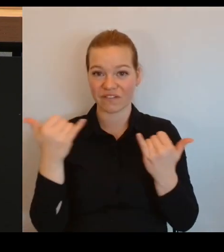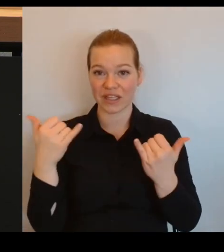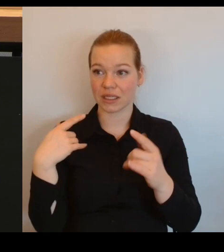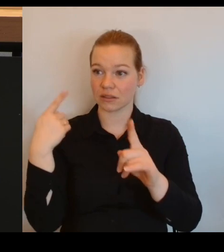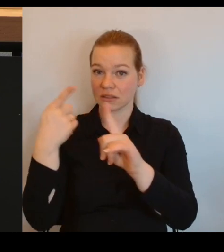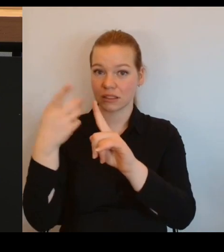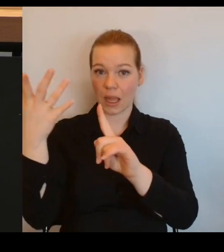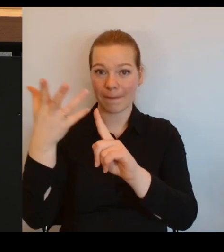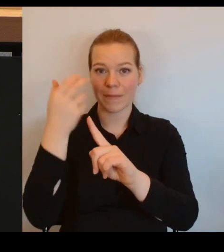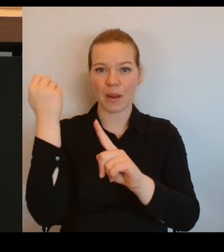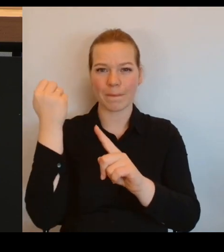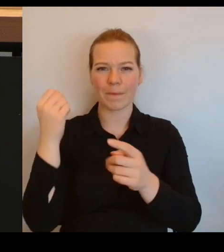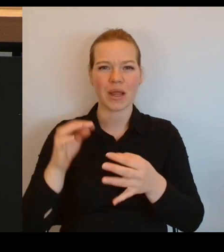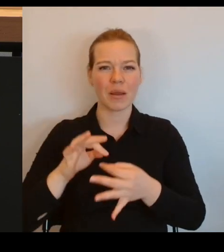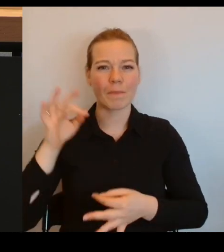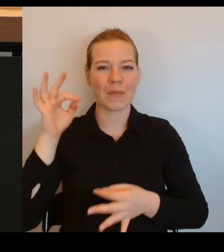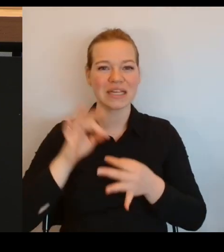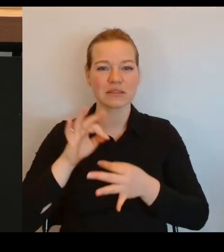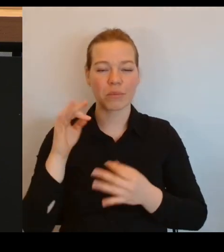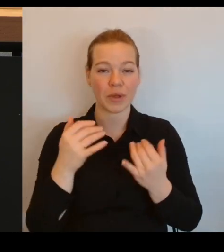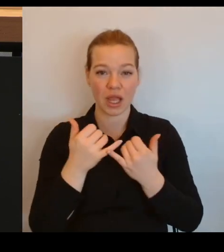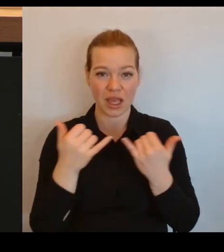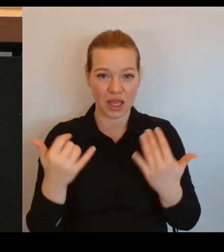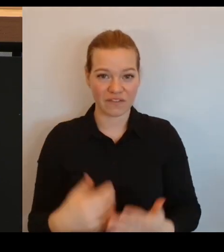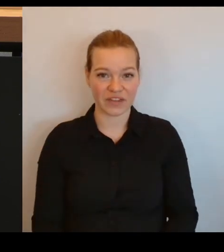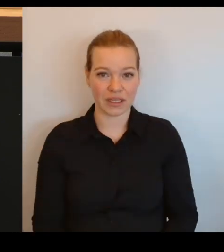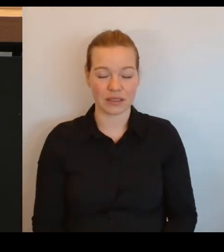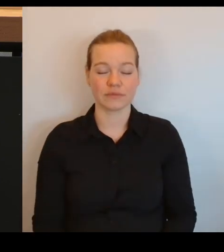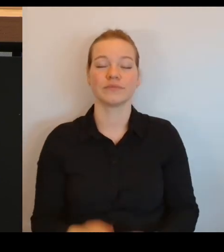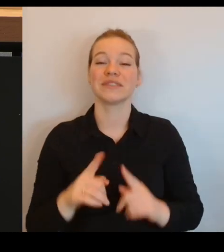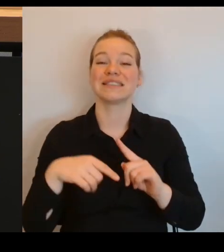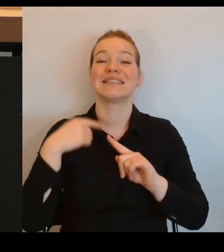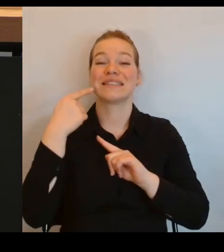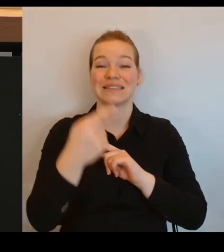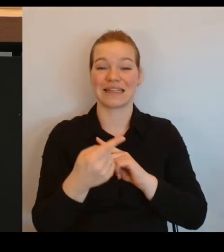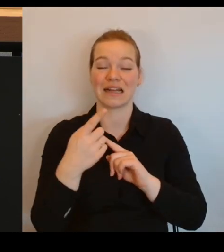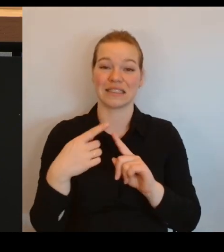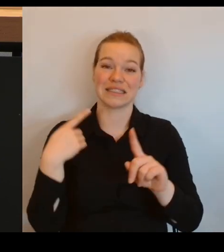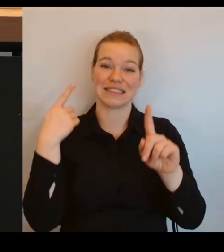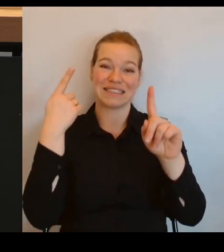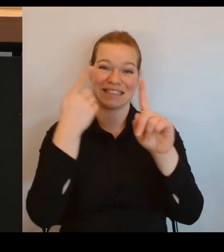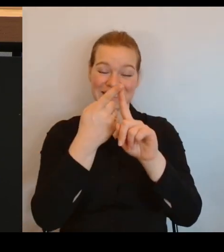Zielerreichungscontrolling aufbauen. Sie sehen, meine Damen und Herren, liebe Kolleginnen